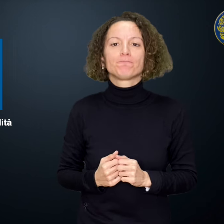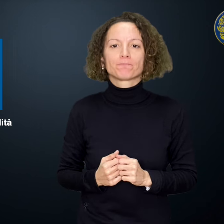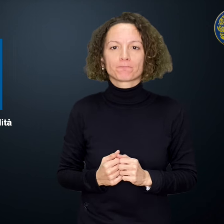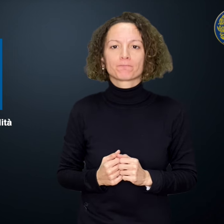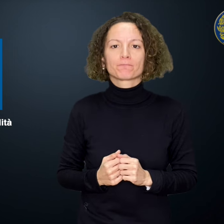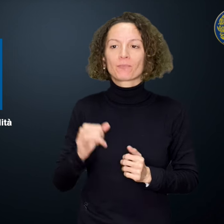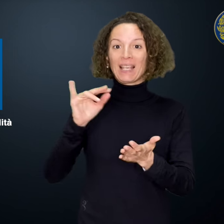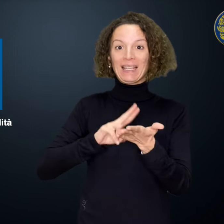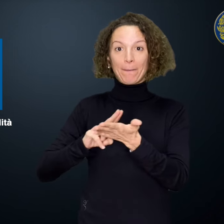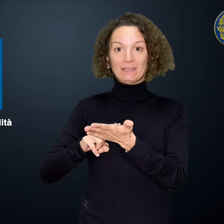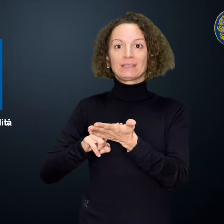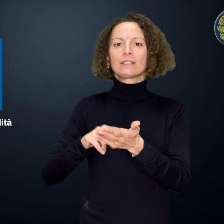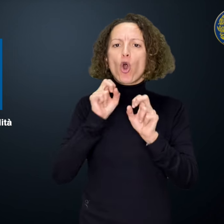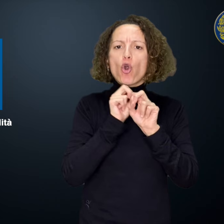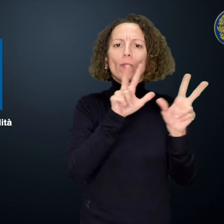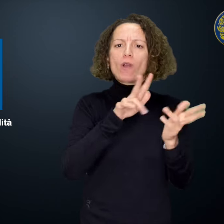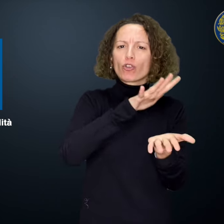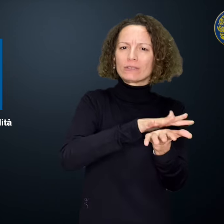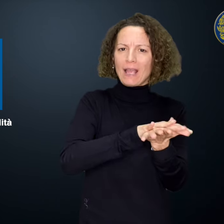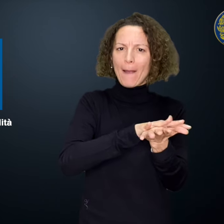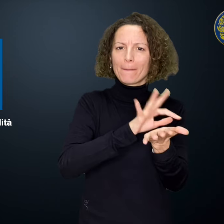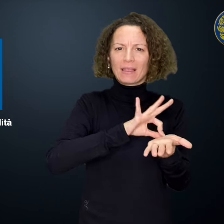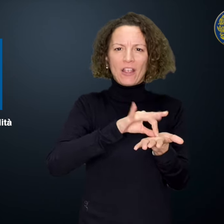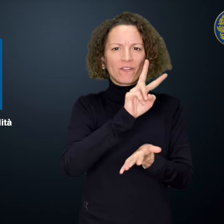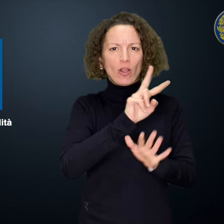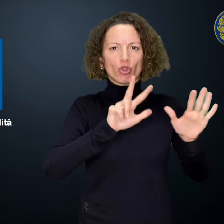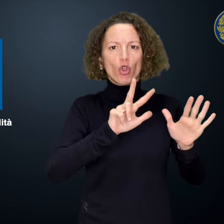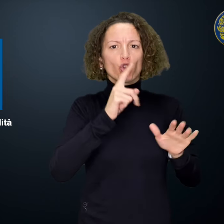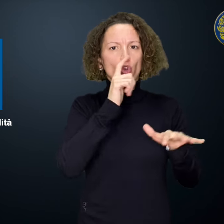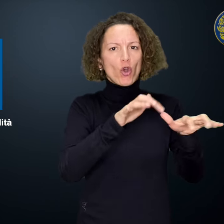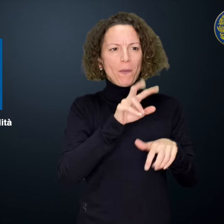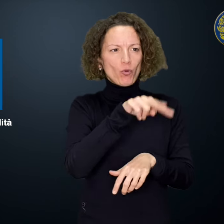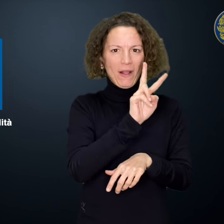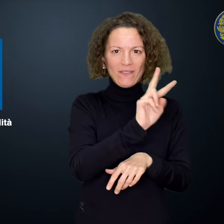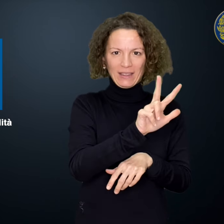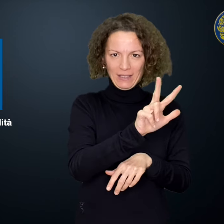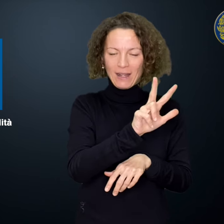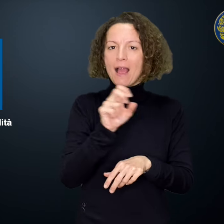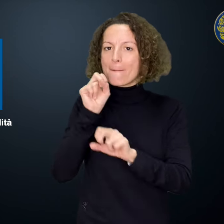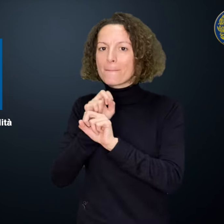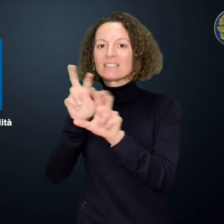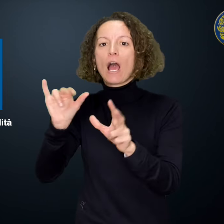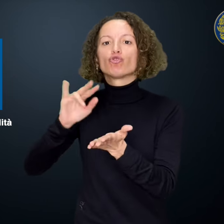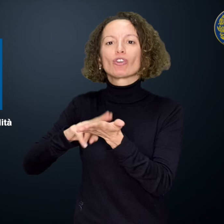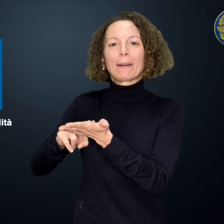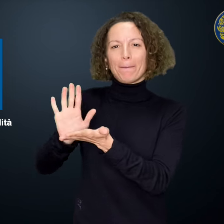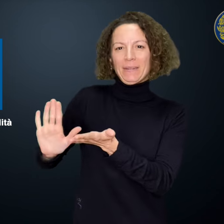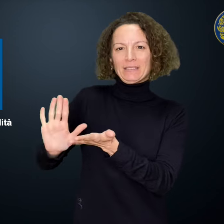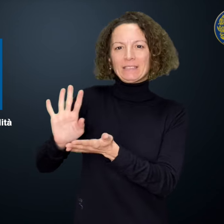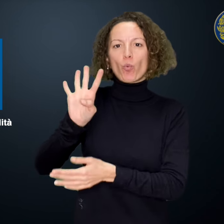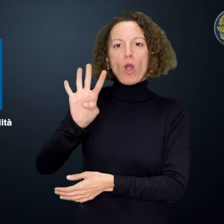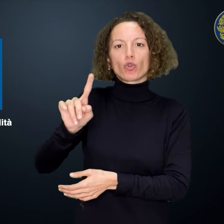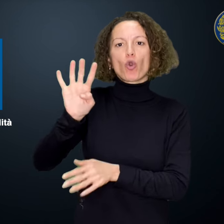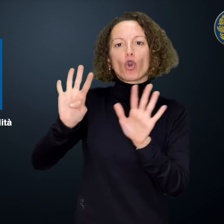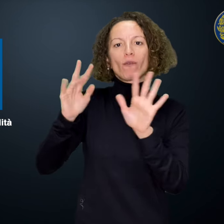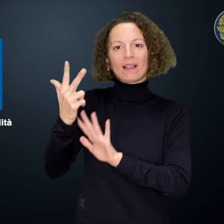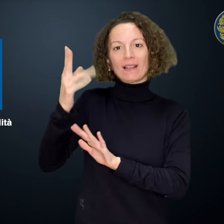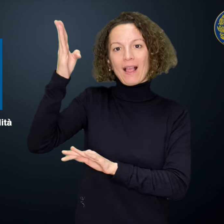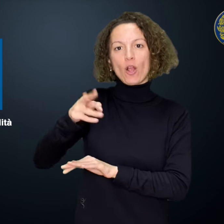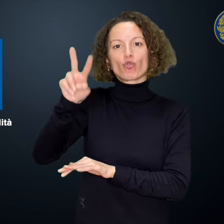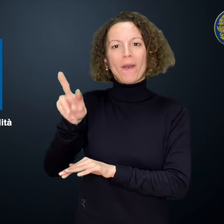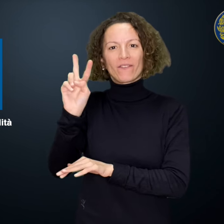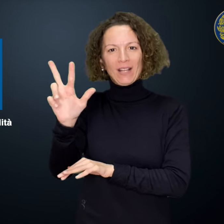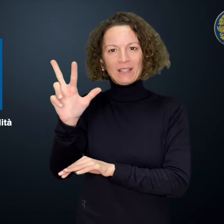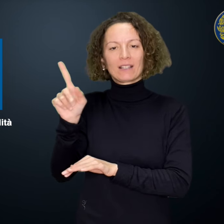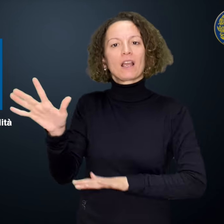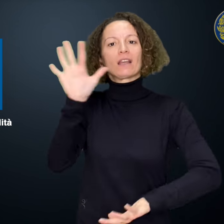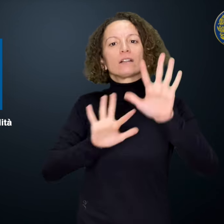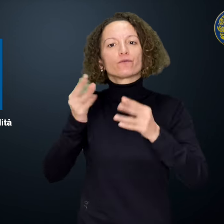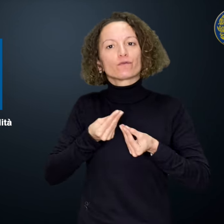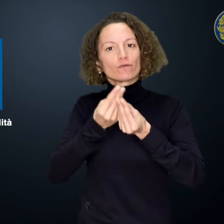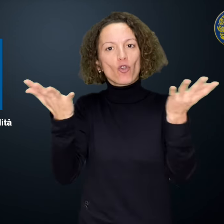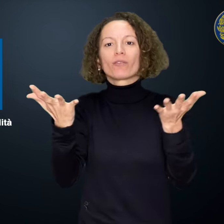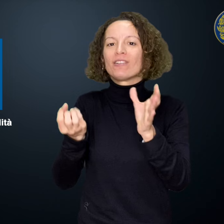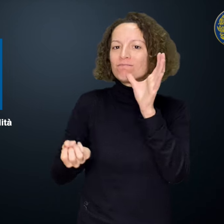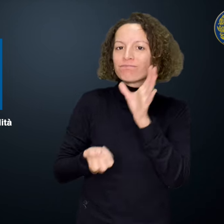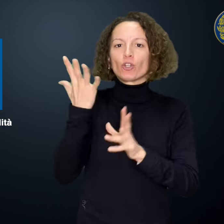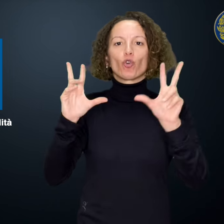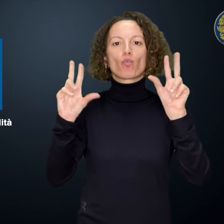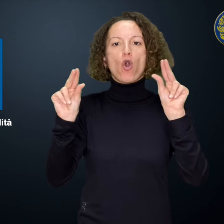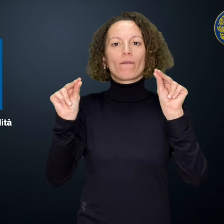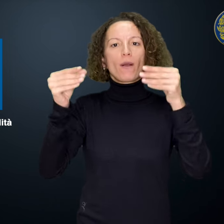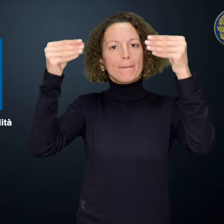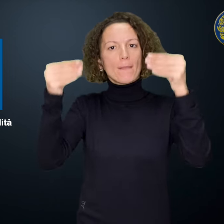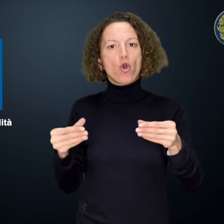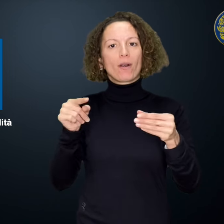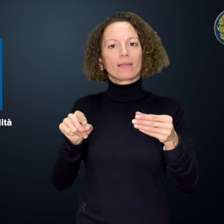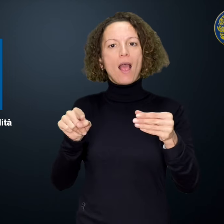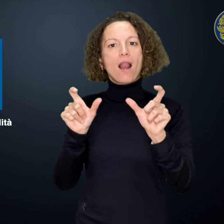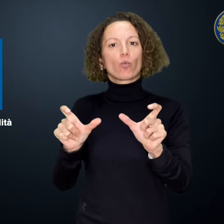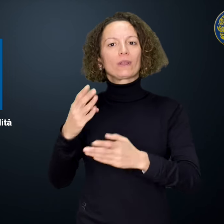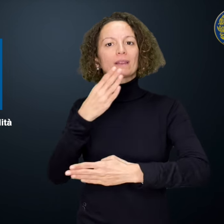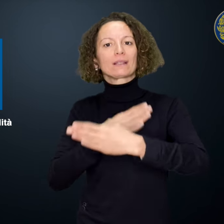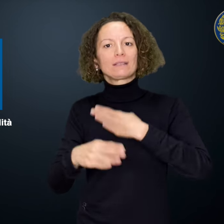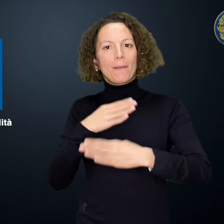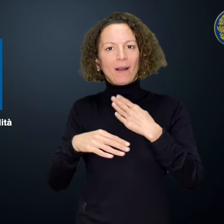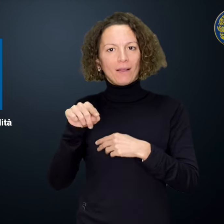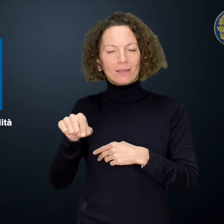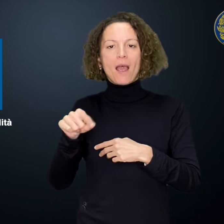L'INPS con Comunicato Stampa del 28 novembre 2023 e Messaggio INPS 4193/2023 ha informato della realizzazione del nuovo Portale della Disabilità